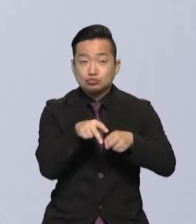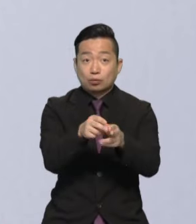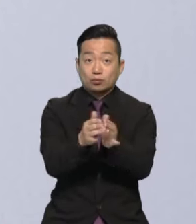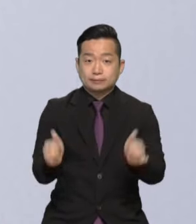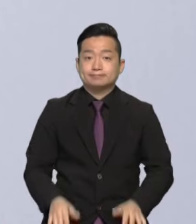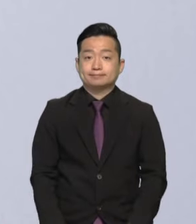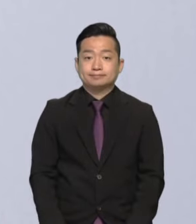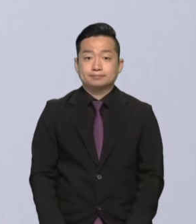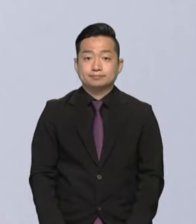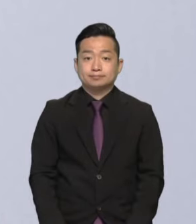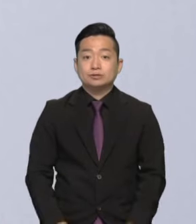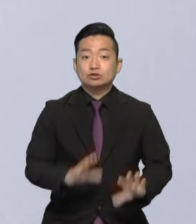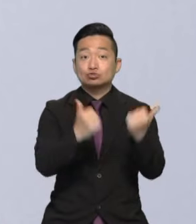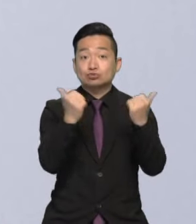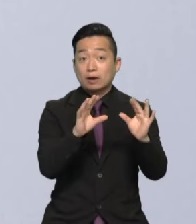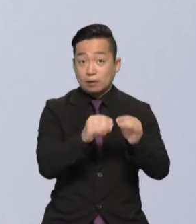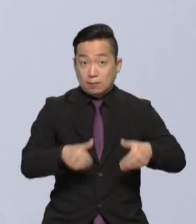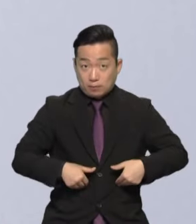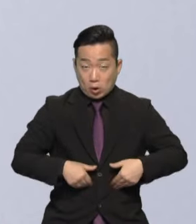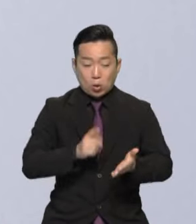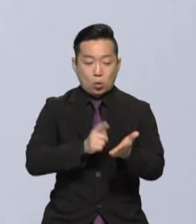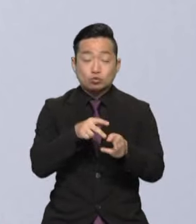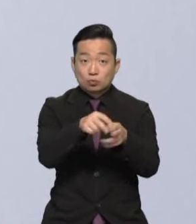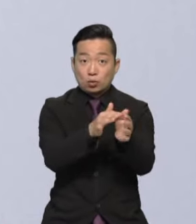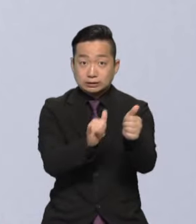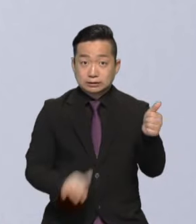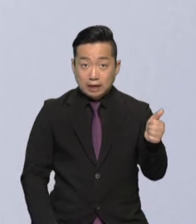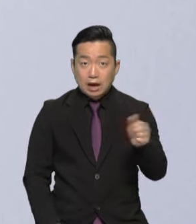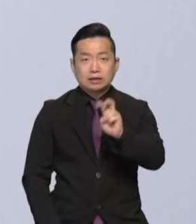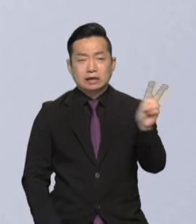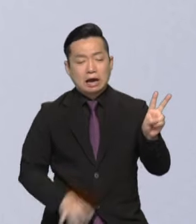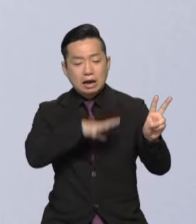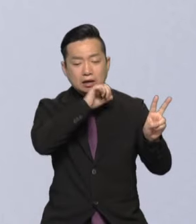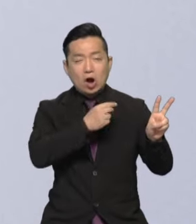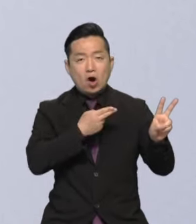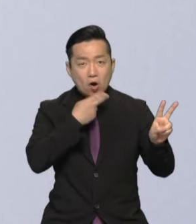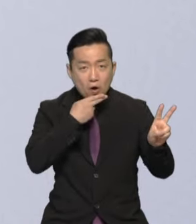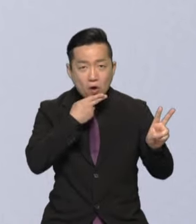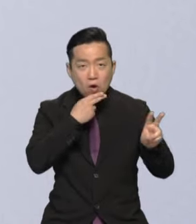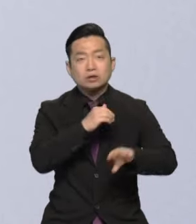대통령실 관계자는 국회 인준동의를 거쳐야 하는 총리 후보자에는 야당이 반발하지 않고 소통할 만한 정무적 감각을